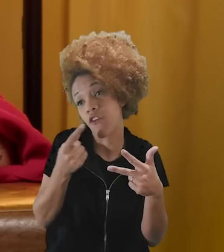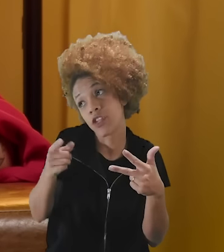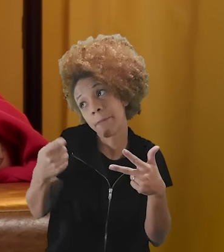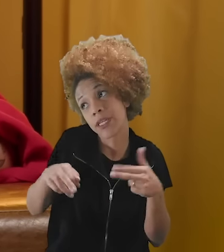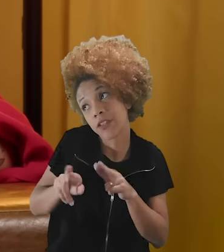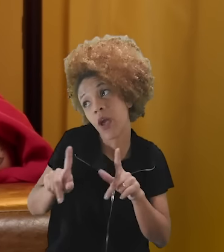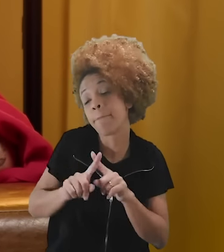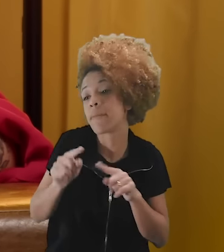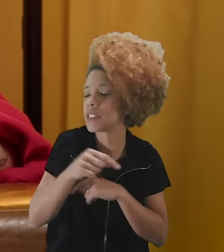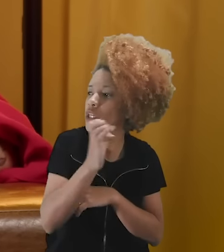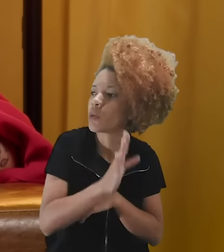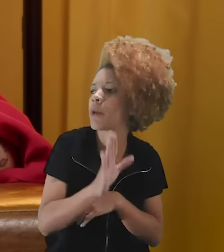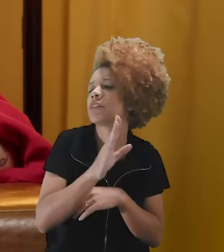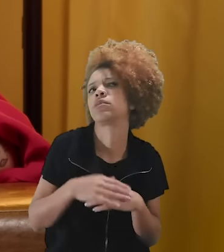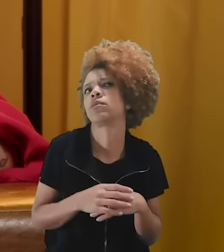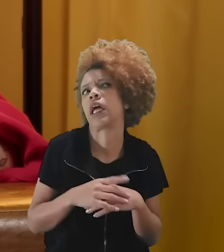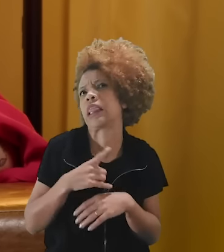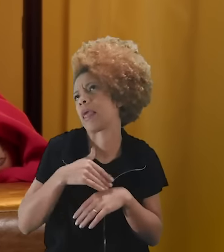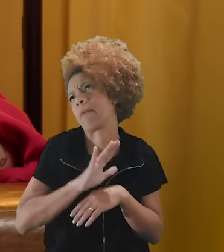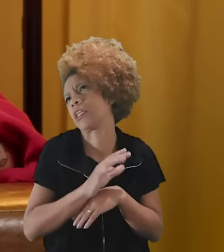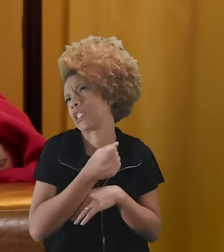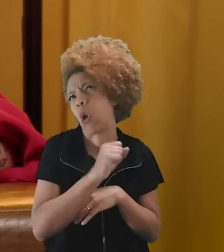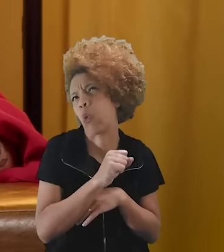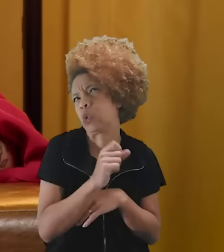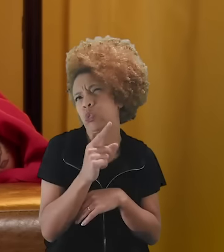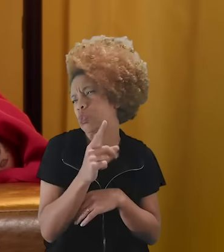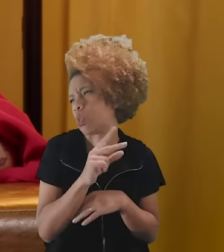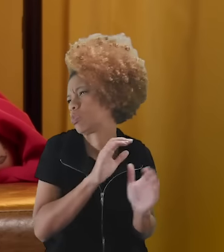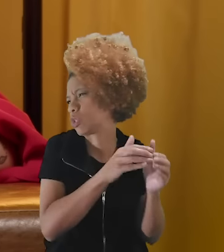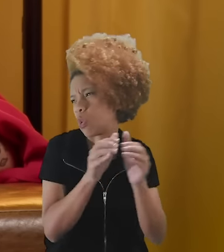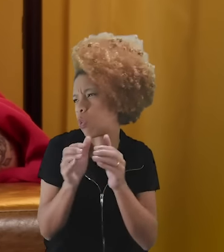ser diferenciado mas aqui no Brasil no vcb já tem mais times tem 8 12 times que você pode est